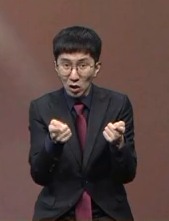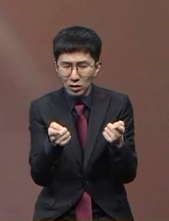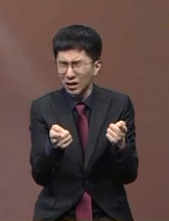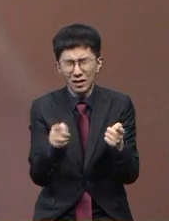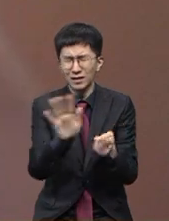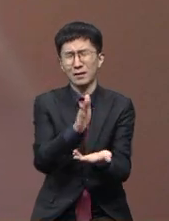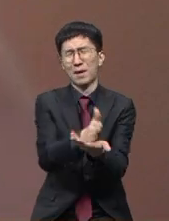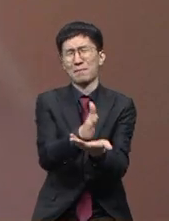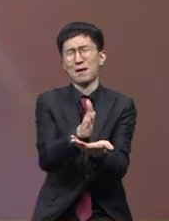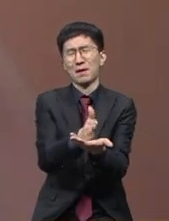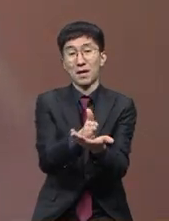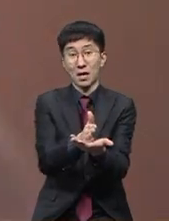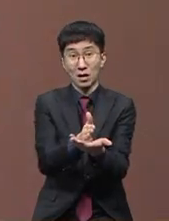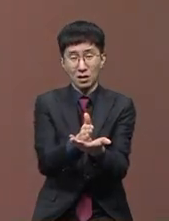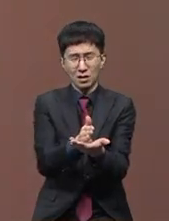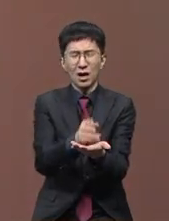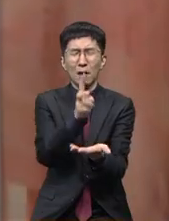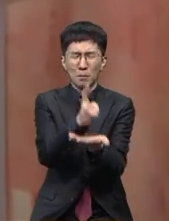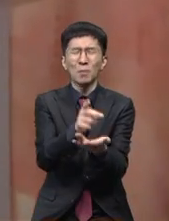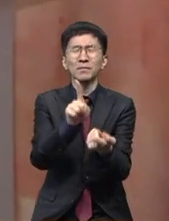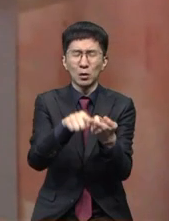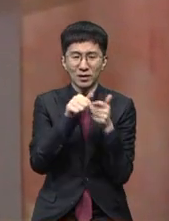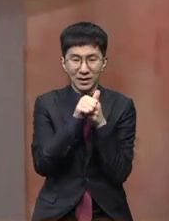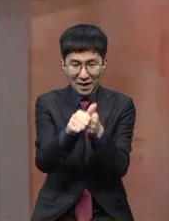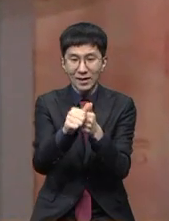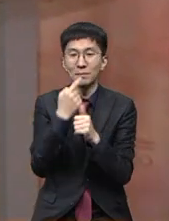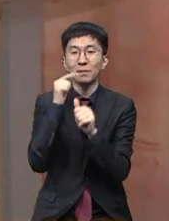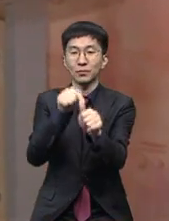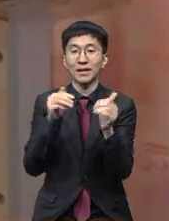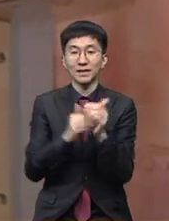시점에서는 성급하다며 승인된 방식을 따르라고 경고했습니다.